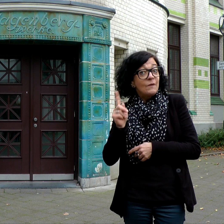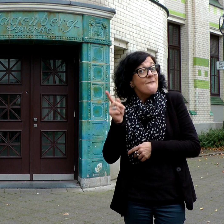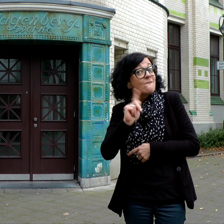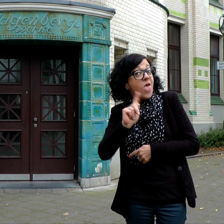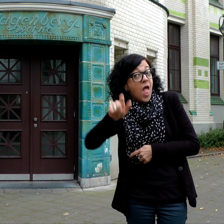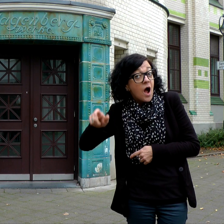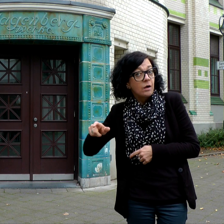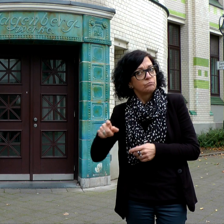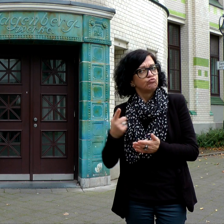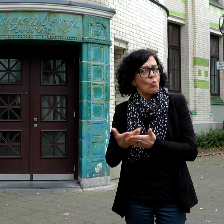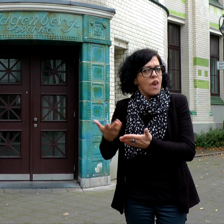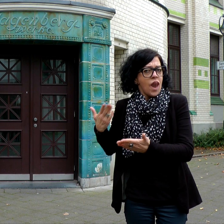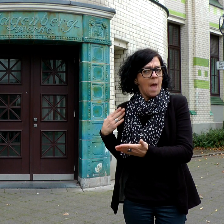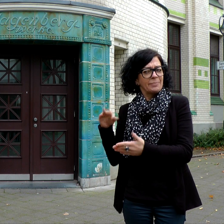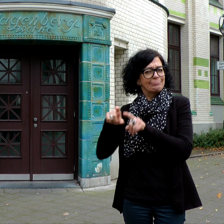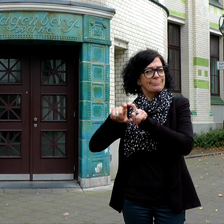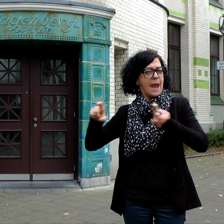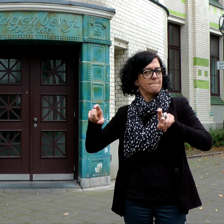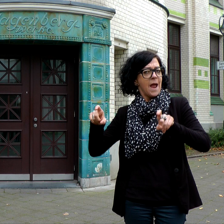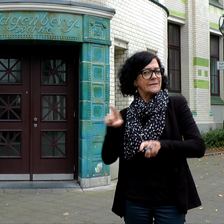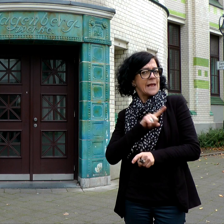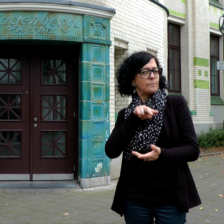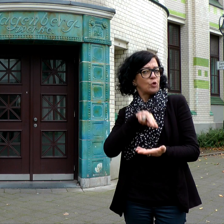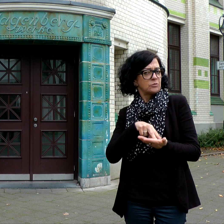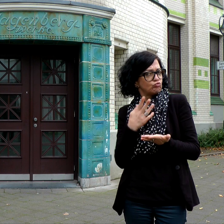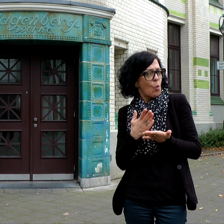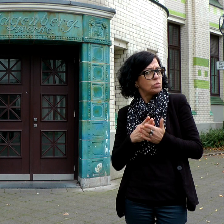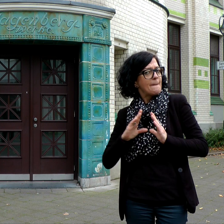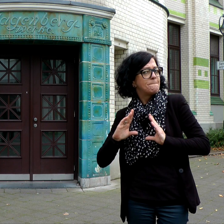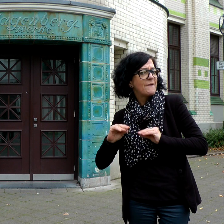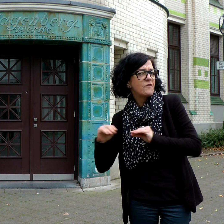Wer von ihnen sich schon länger mit dem Thema Selbstständigkeit befasst hat